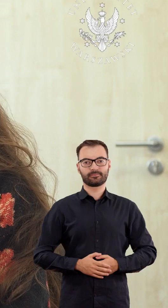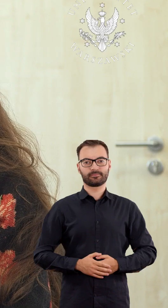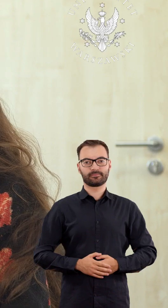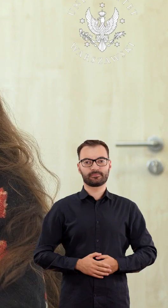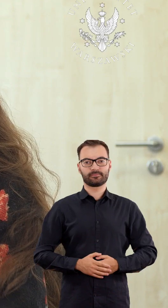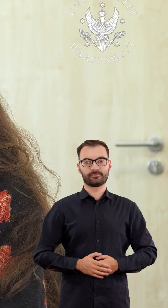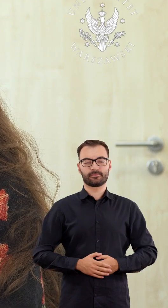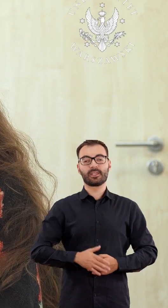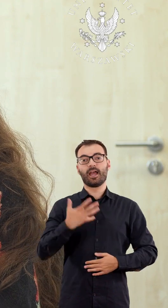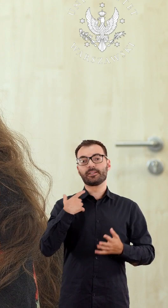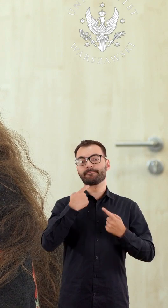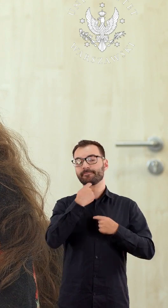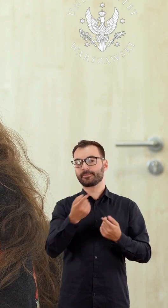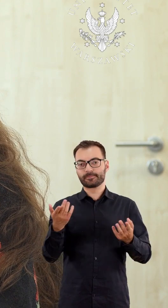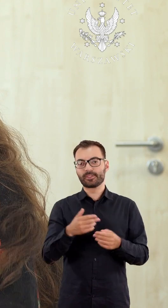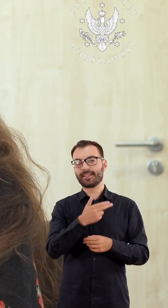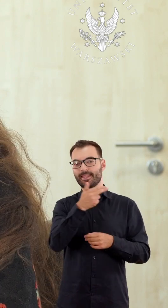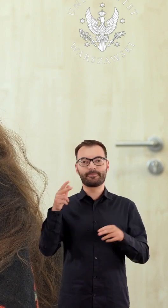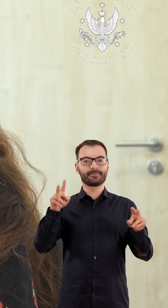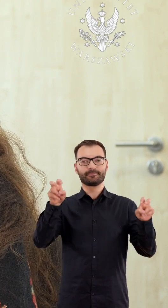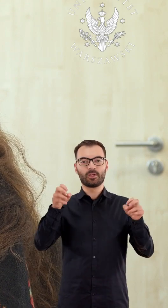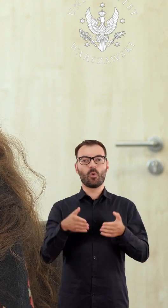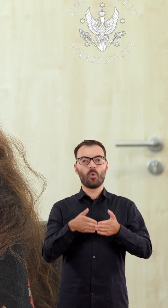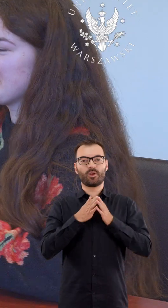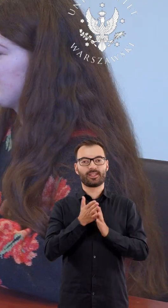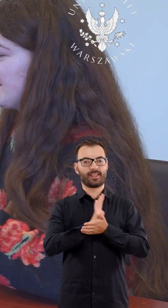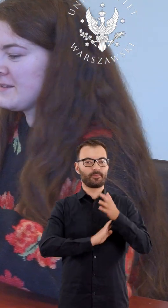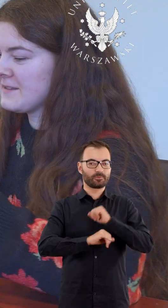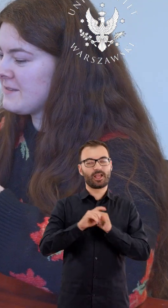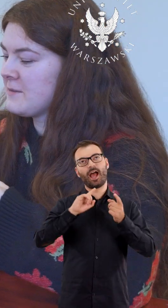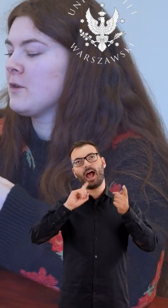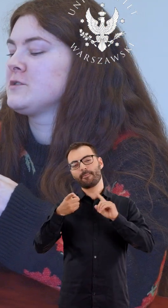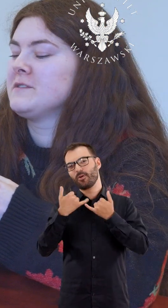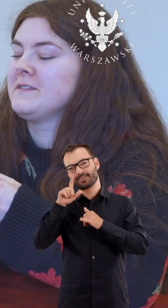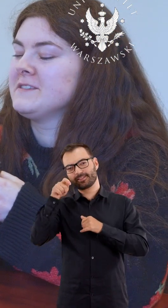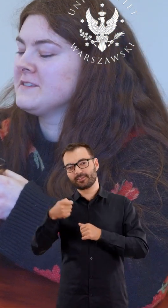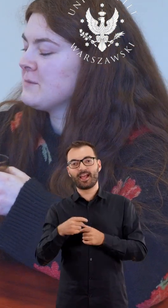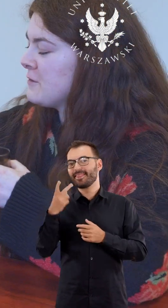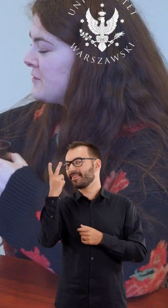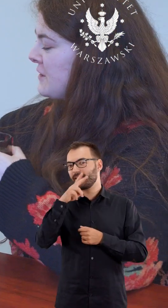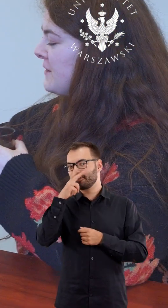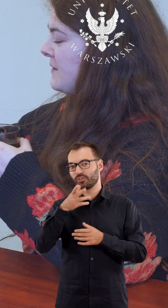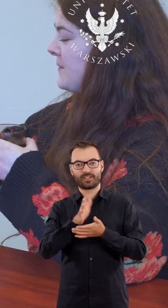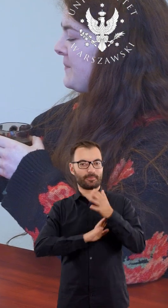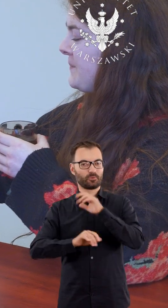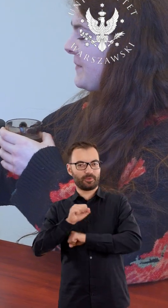Chciałabym zwrócić uwagę na temat ukrytej niepełnosprawności, bądź, jak niektórzy to nazywają, niewidocznej.